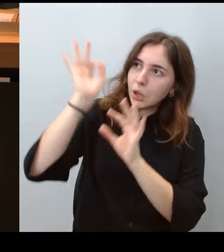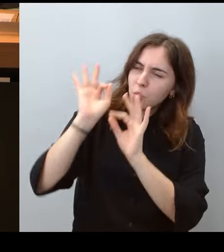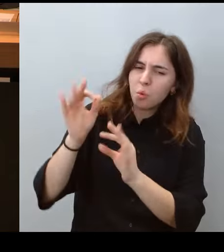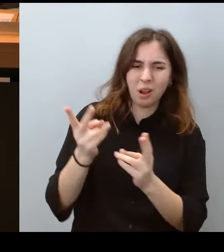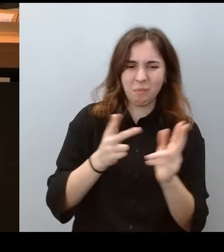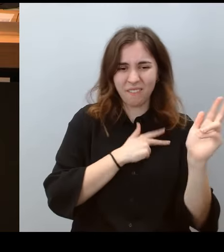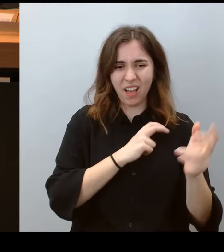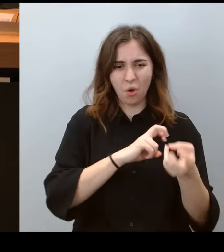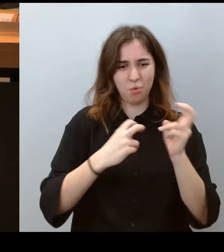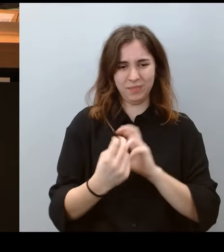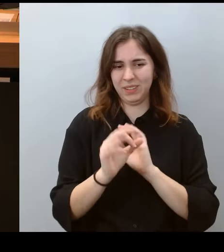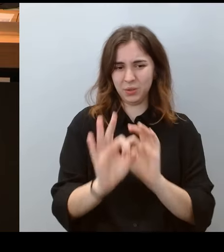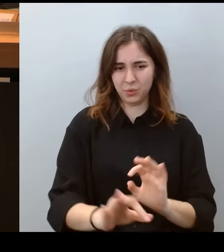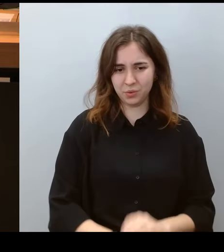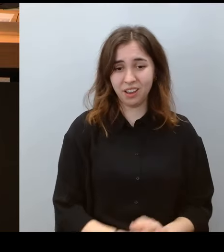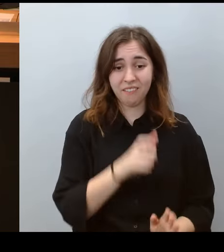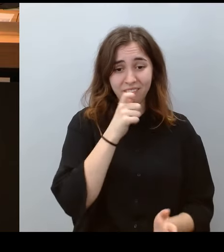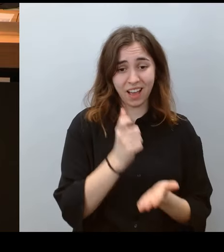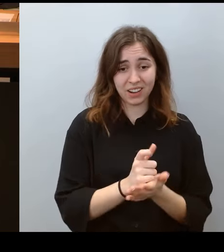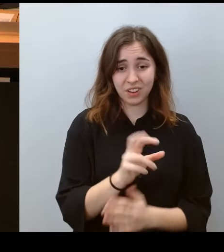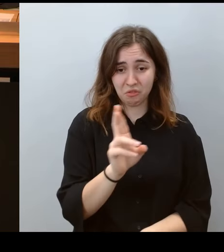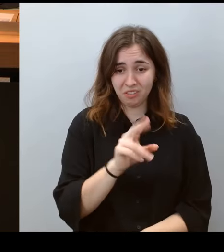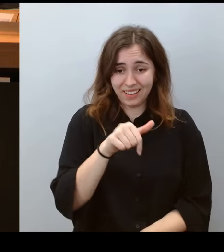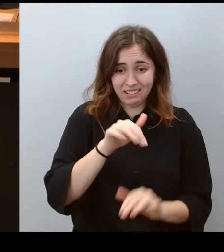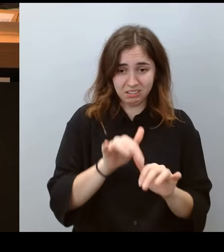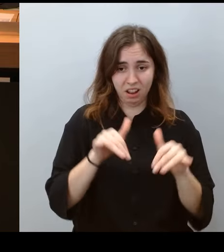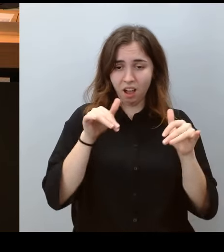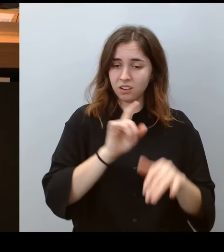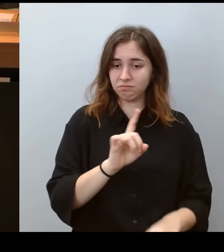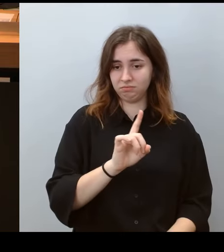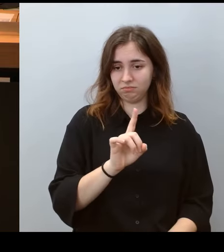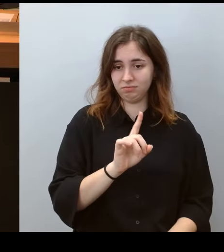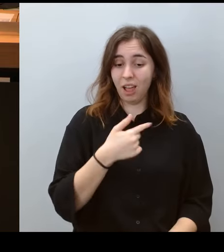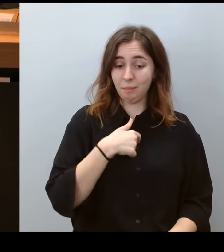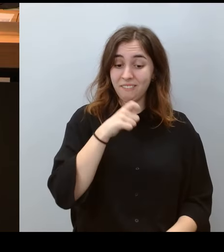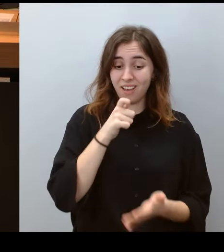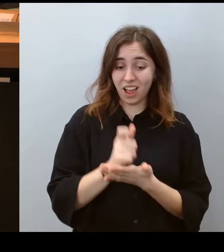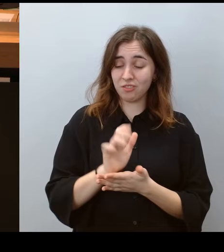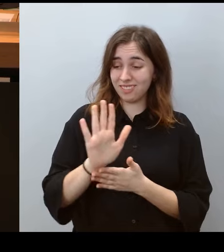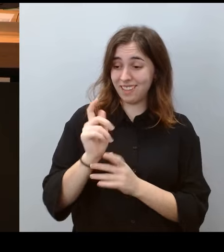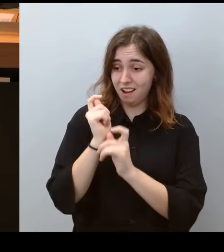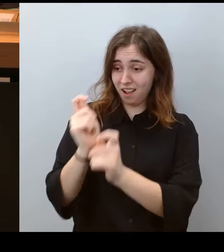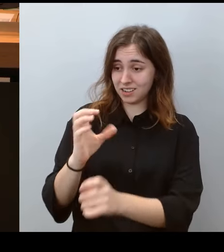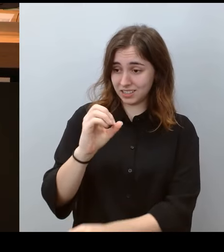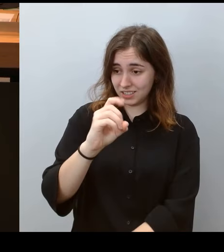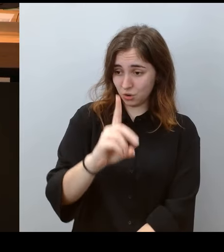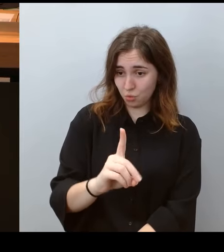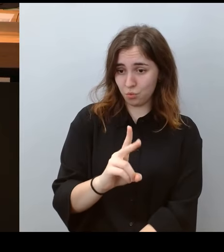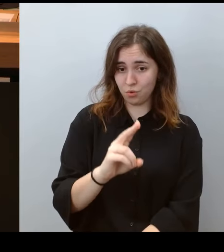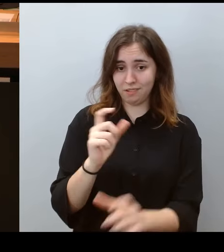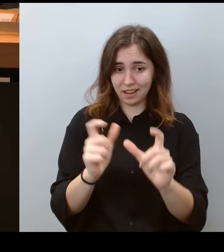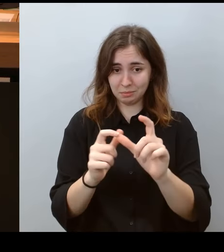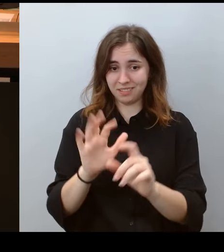die Verantwortung für diesen Antrag den tragen Sie, liebe CDU und SPD, weil Sie in den letzten Monaten zugeschaut haben, aber nichts getan